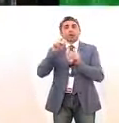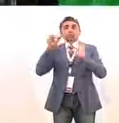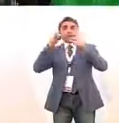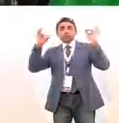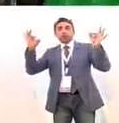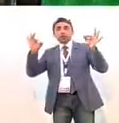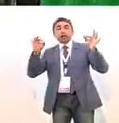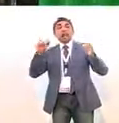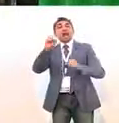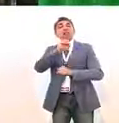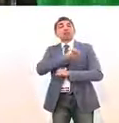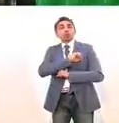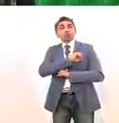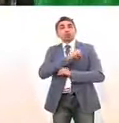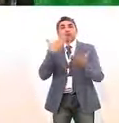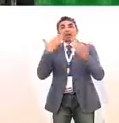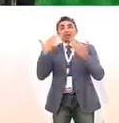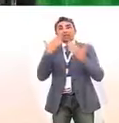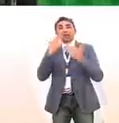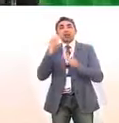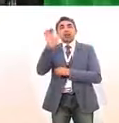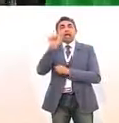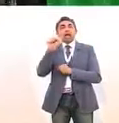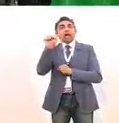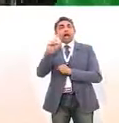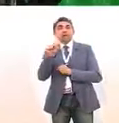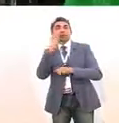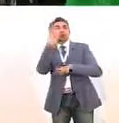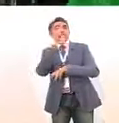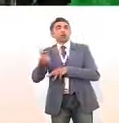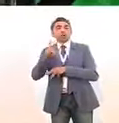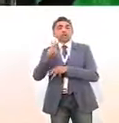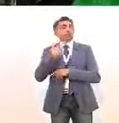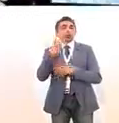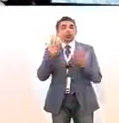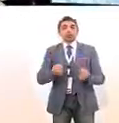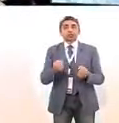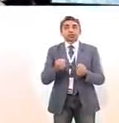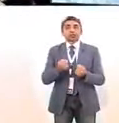fiducia parlamentare è un atto di violenza”. Noi non possiamo accettare che si dica che